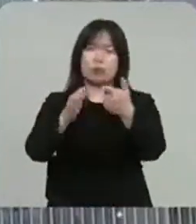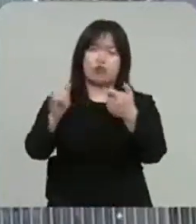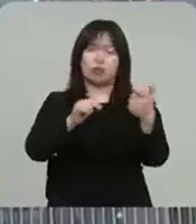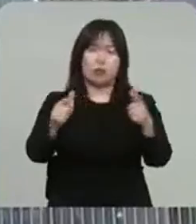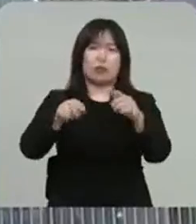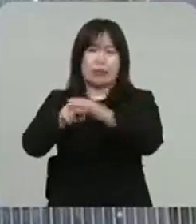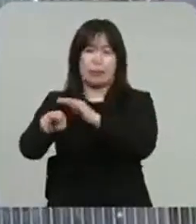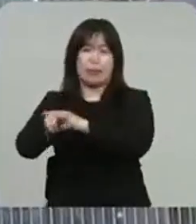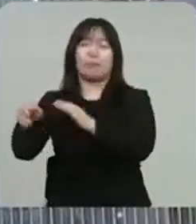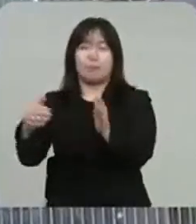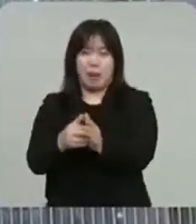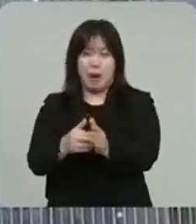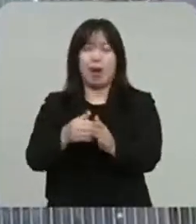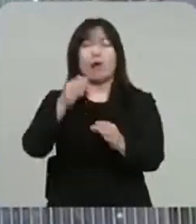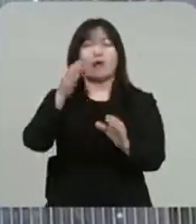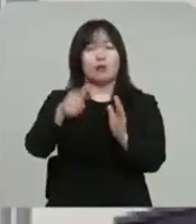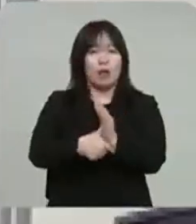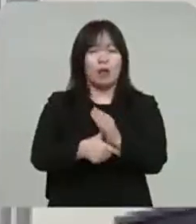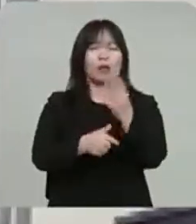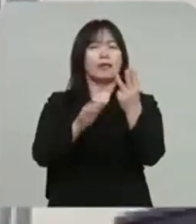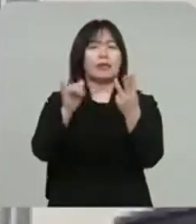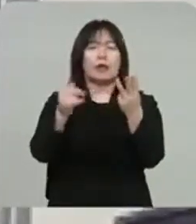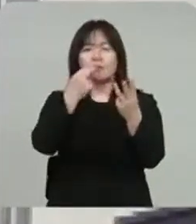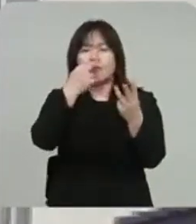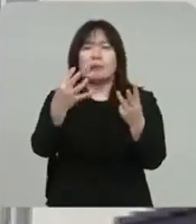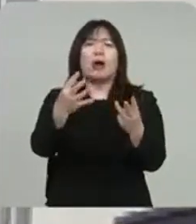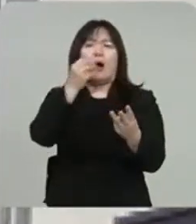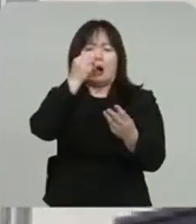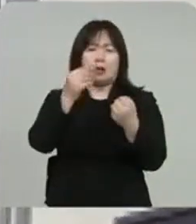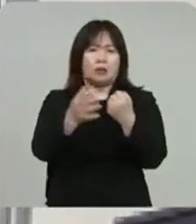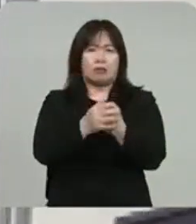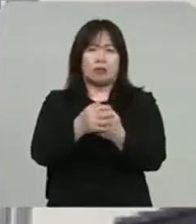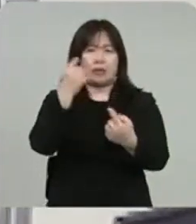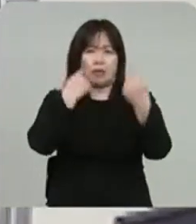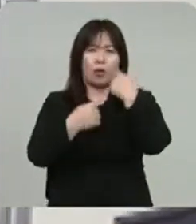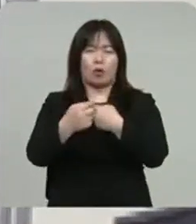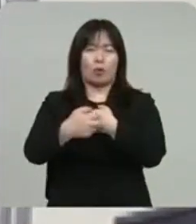했고 이 가운데 3명이 연기를 마셔 치료를 받았습니다.